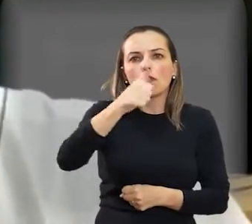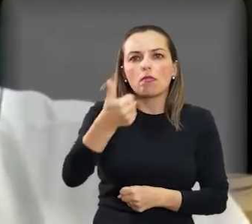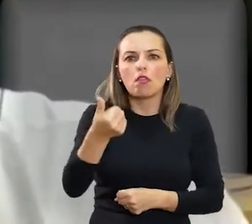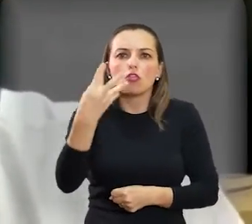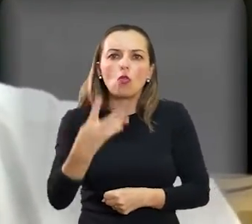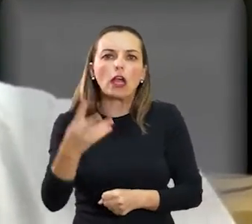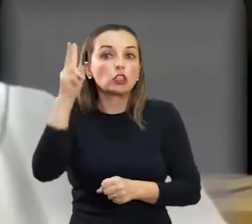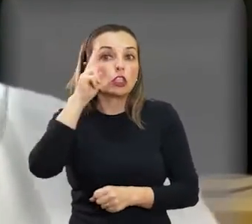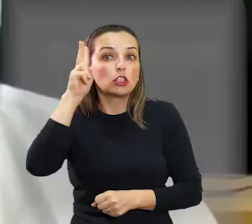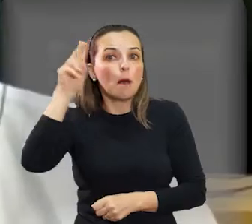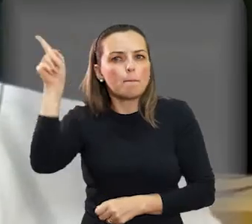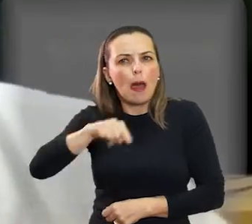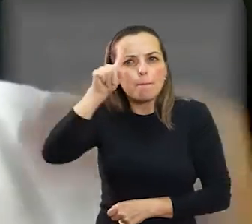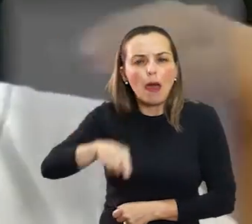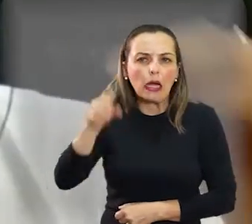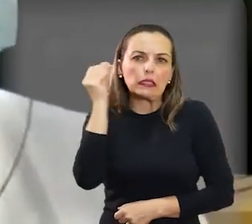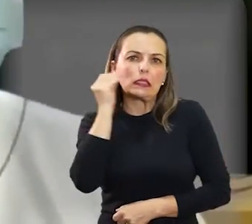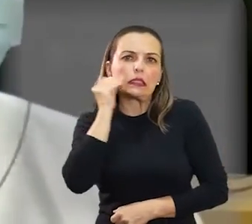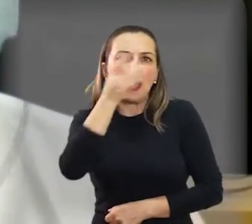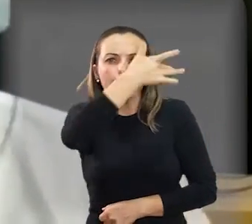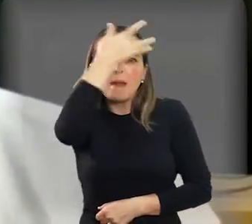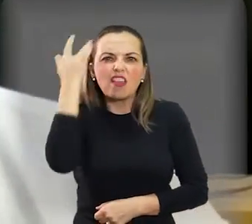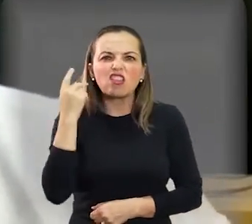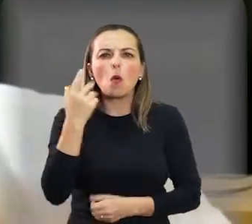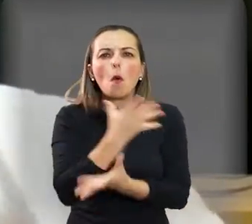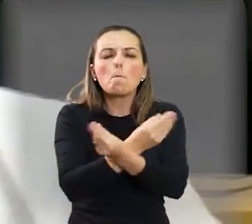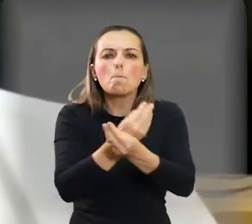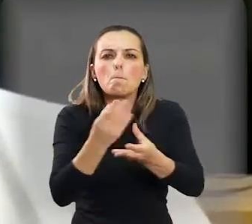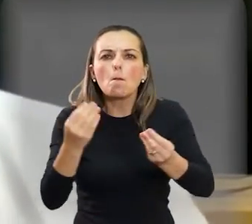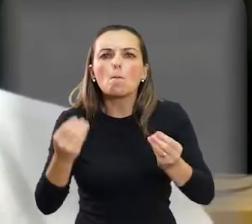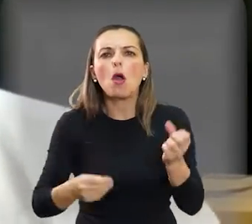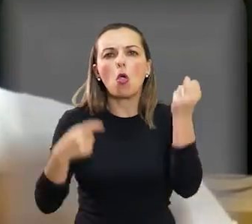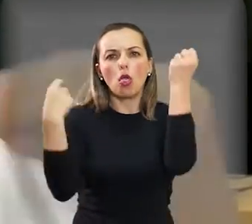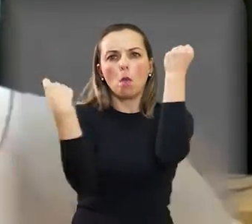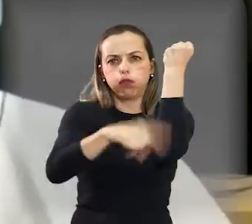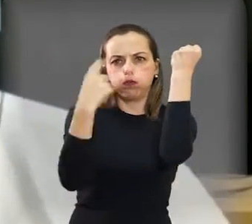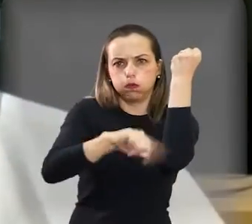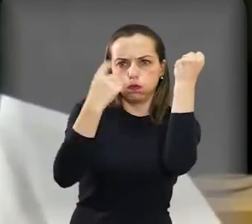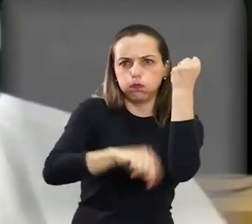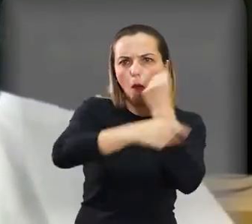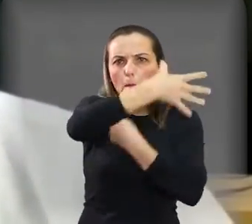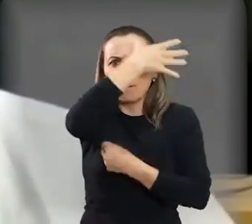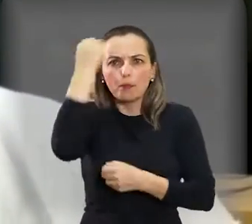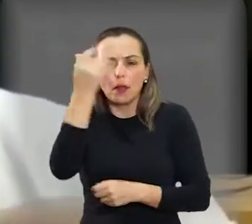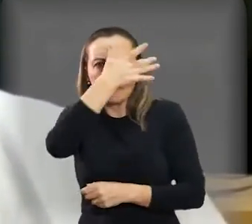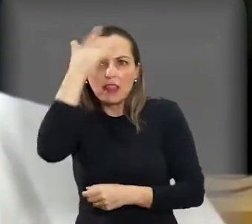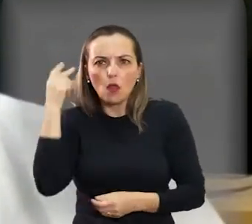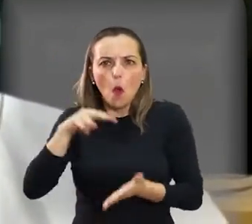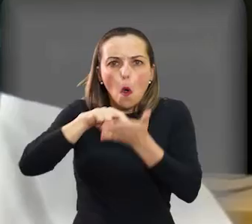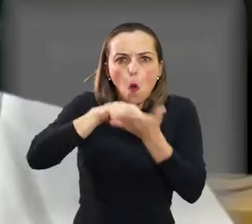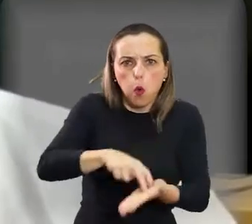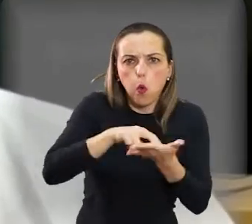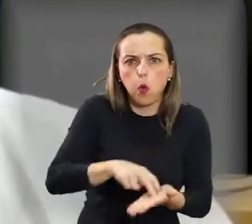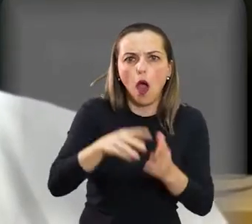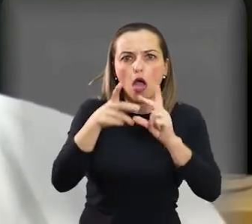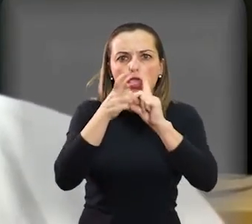Apagar as pessoas que foram torturadas. Apagar as pessoas que estavam na resistência pela democracia, pessoas essas que